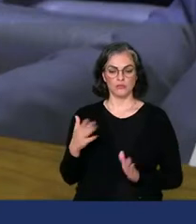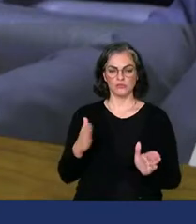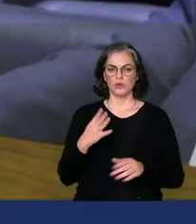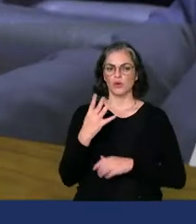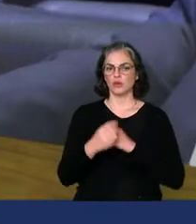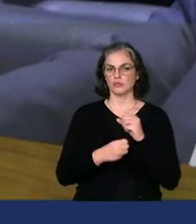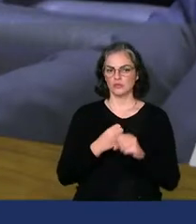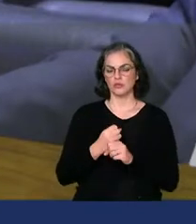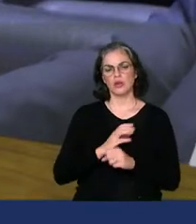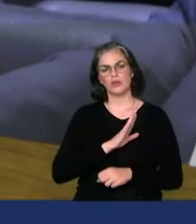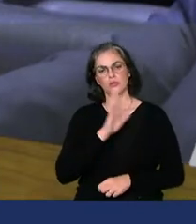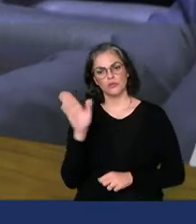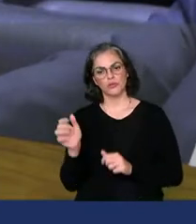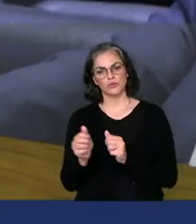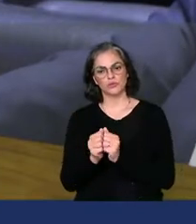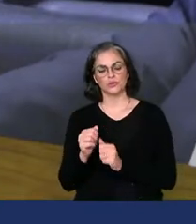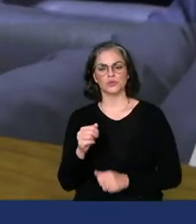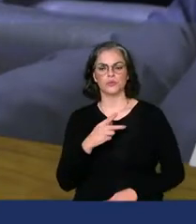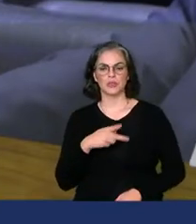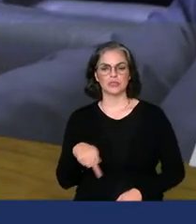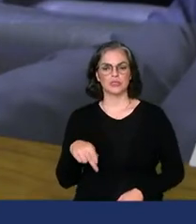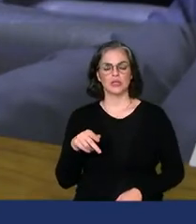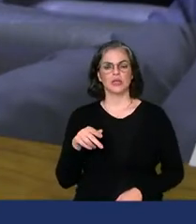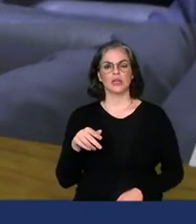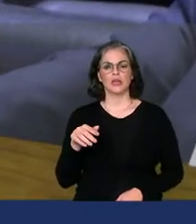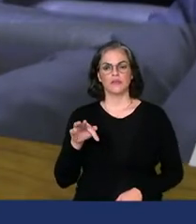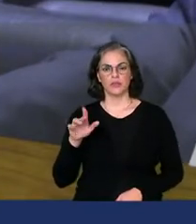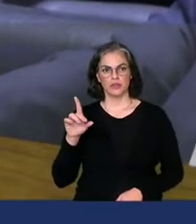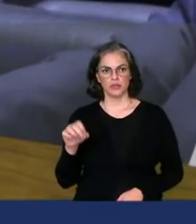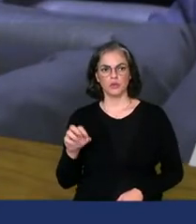ESTIVE NA UCRÂNIA EM 2000 E DOIS COM O PRESIDENTE FERNANDO HENRIQUE E TIVE OUTRAS VEZES TAMBÉM, RECEBEMOS